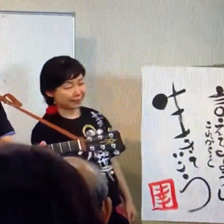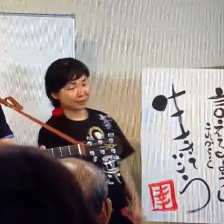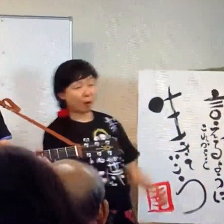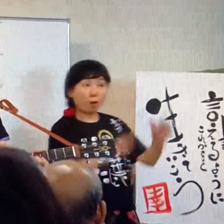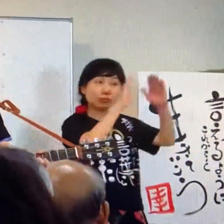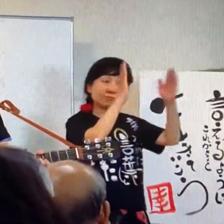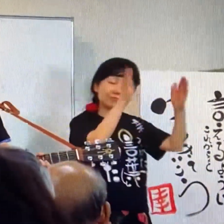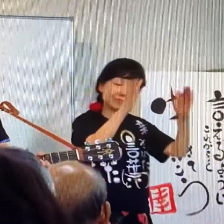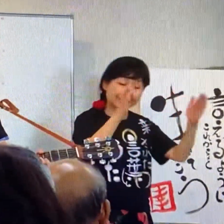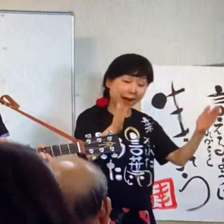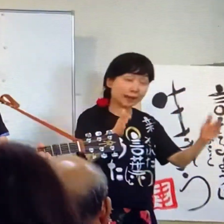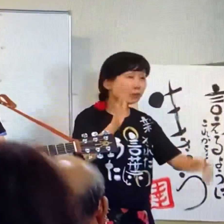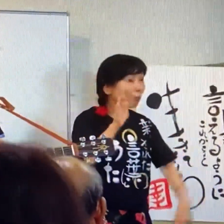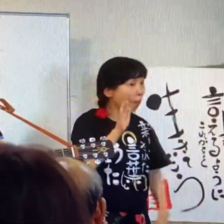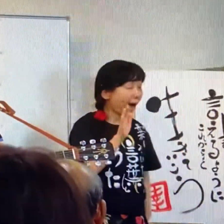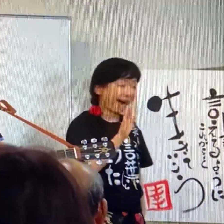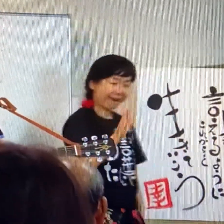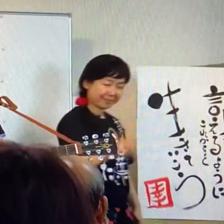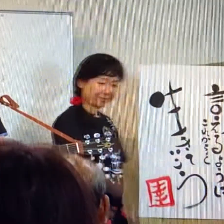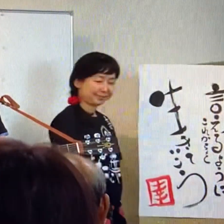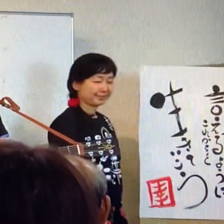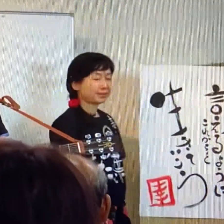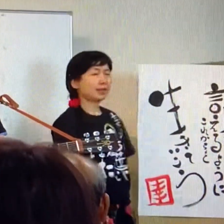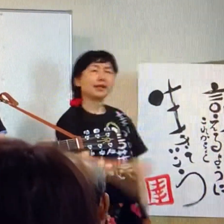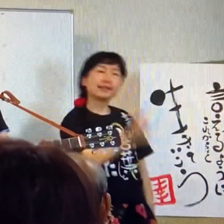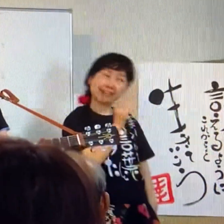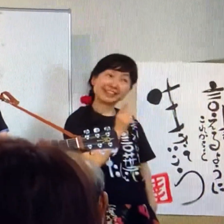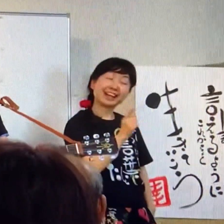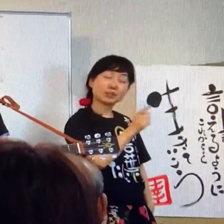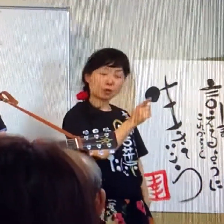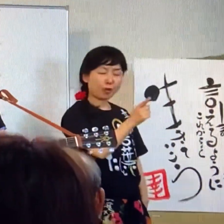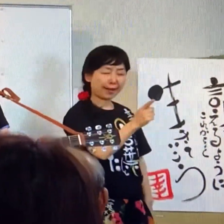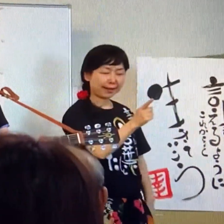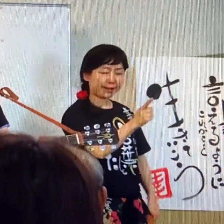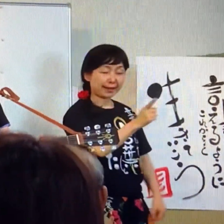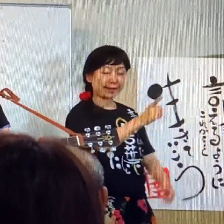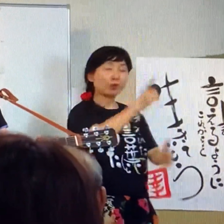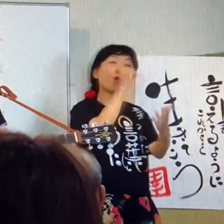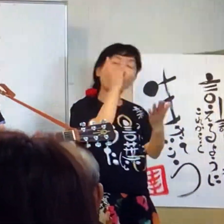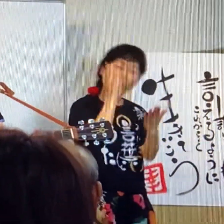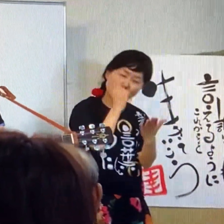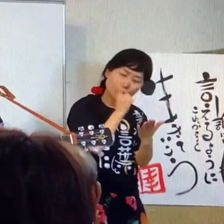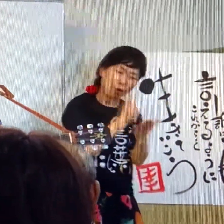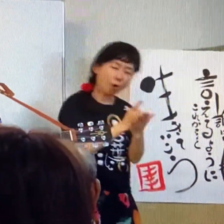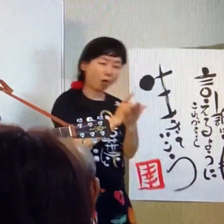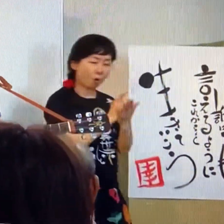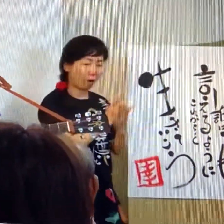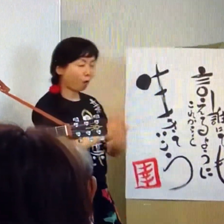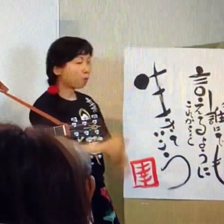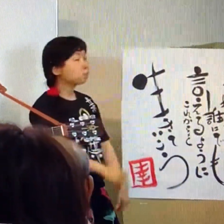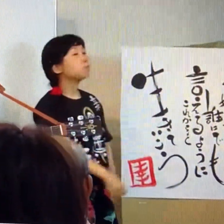存在とは ただそれだけのこと